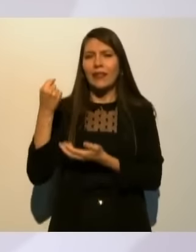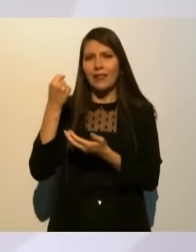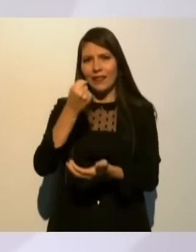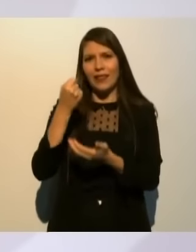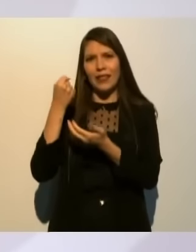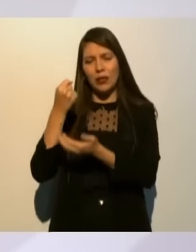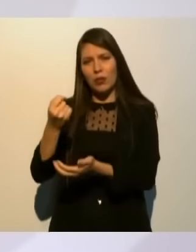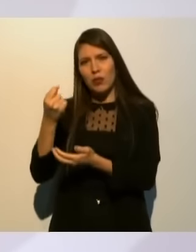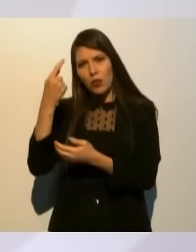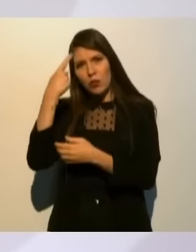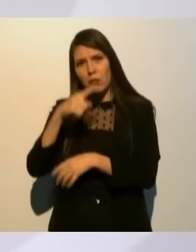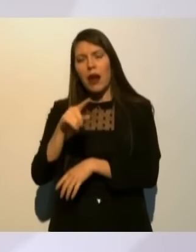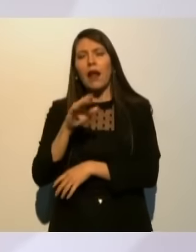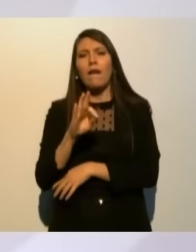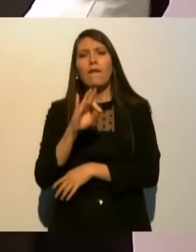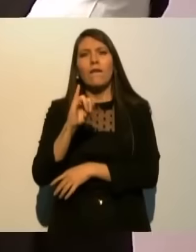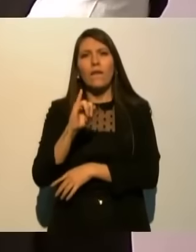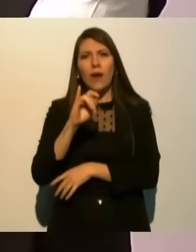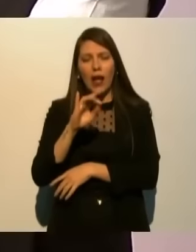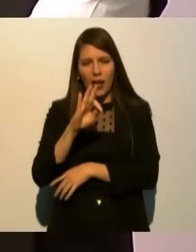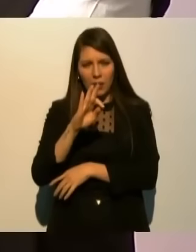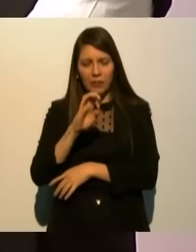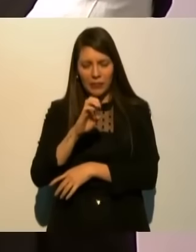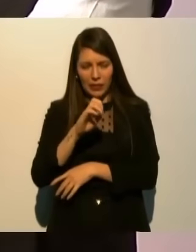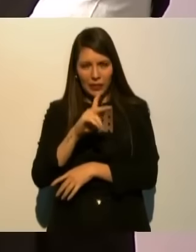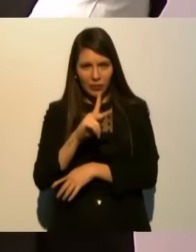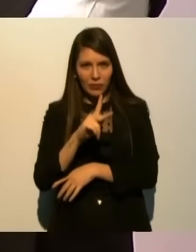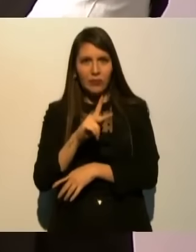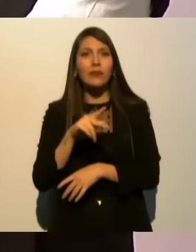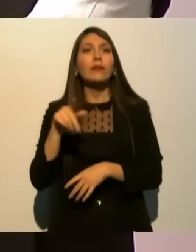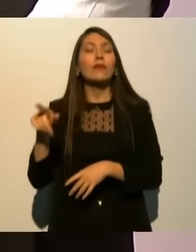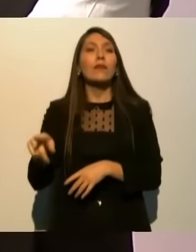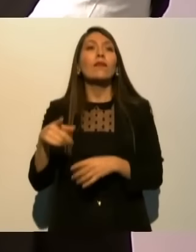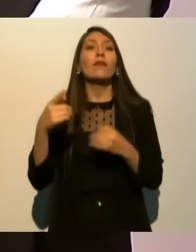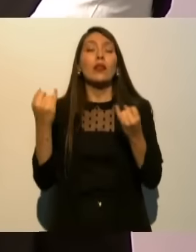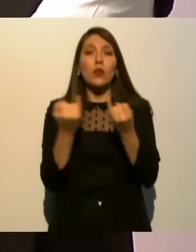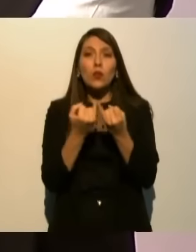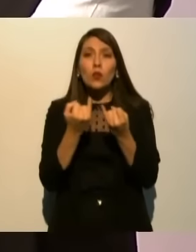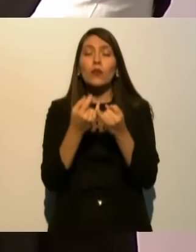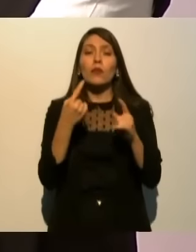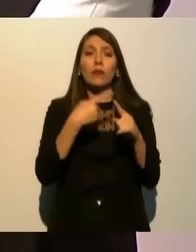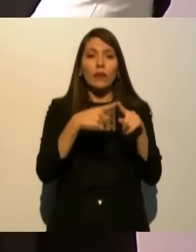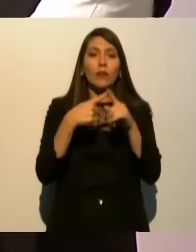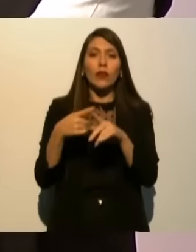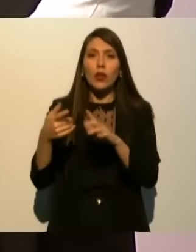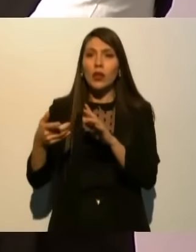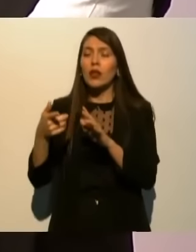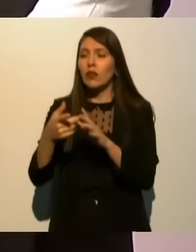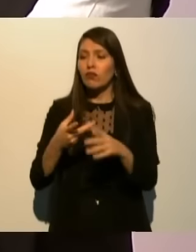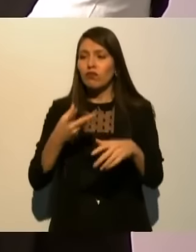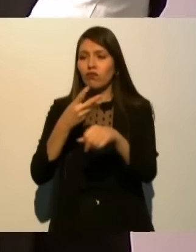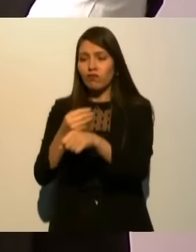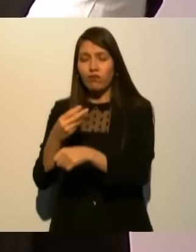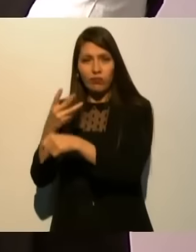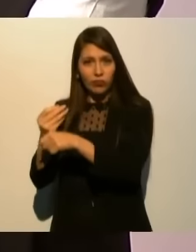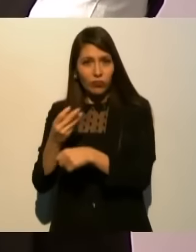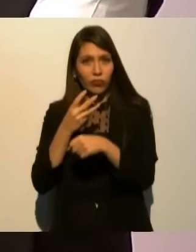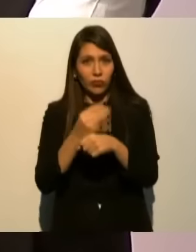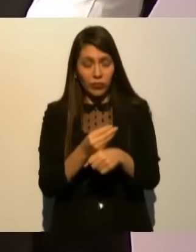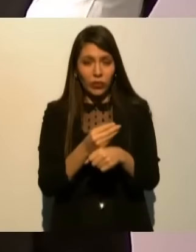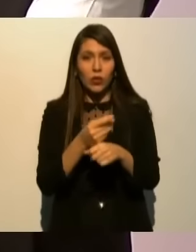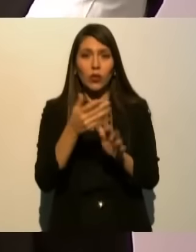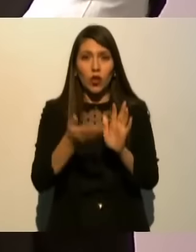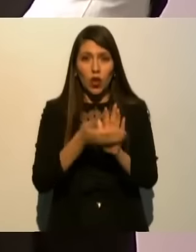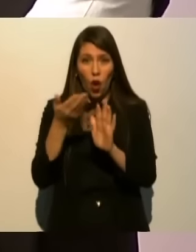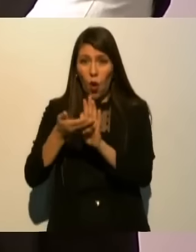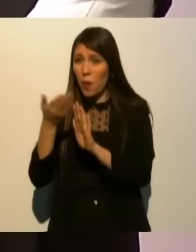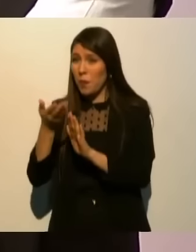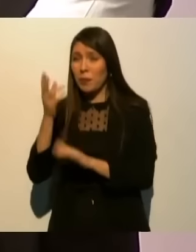del fais para realizar las obras que se requieren en sus municipios hay obras muy necesarias que no